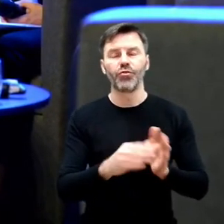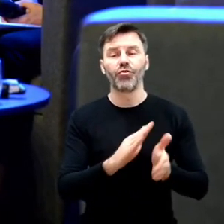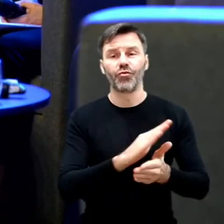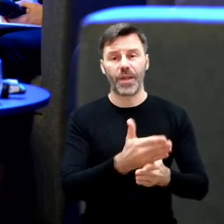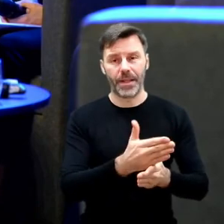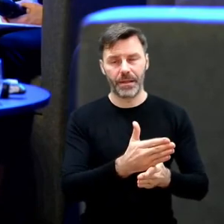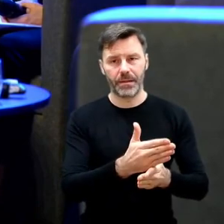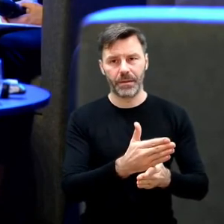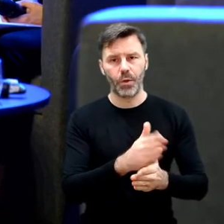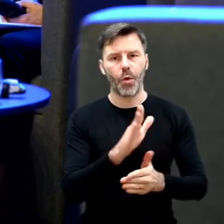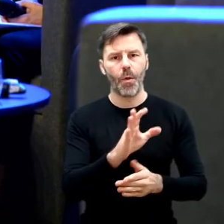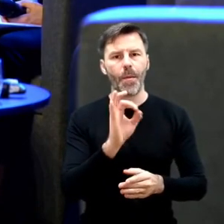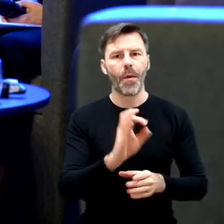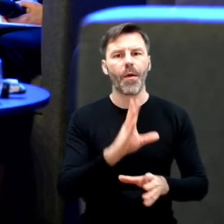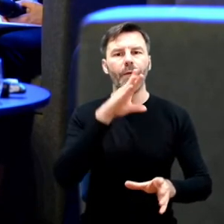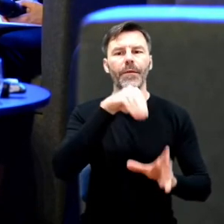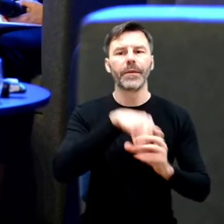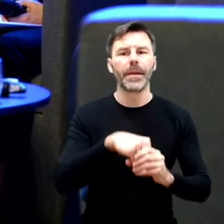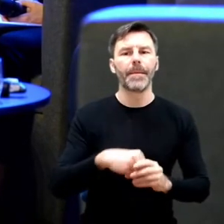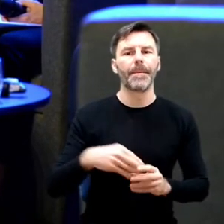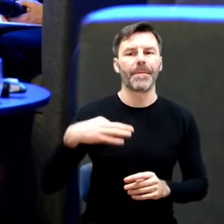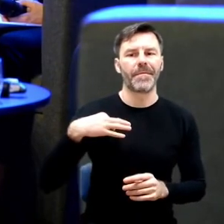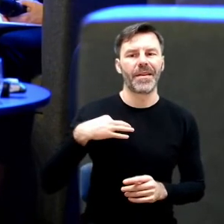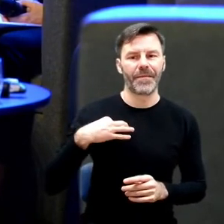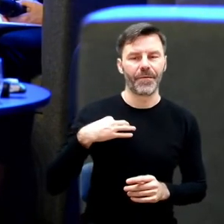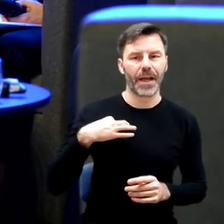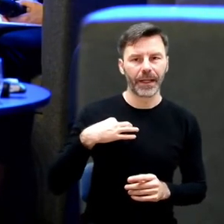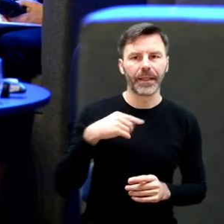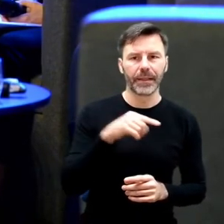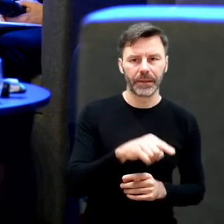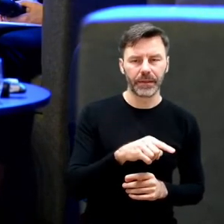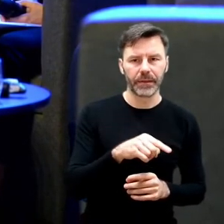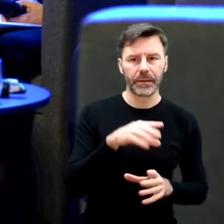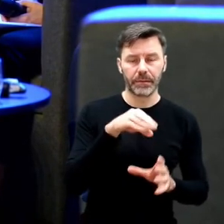prywatnego tradycyjnie jest wysoki